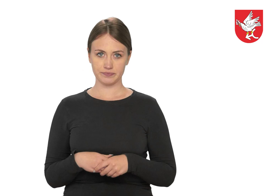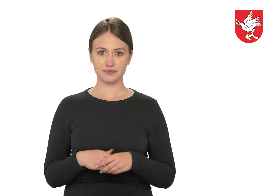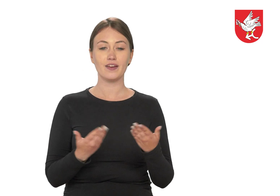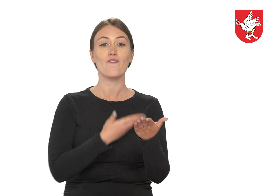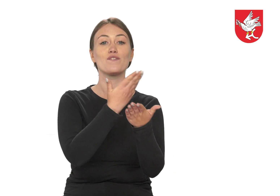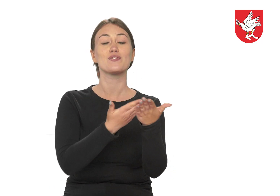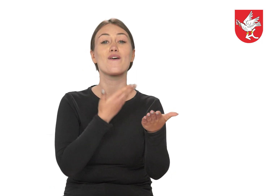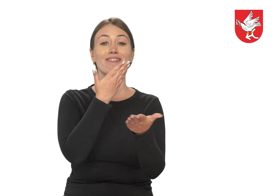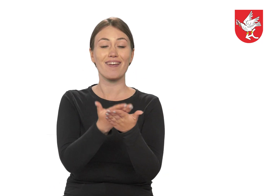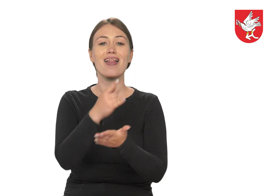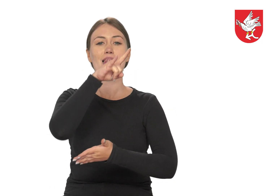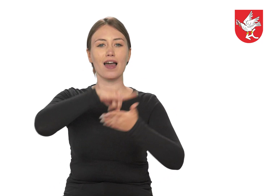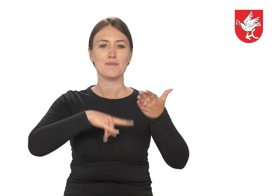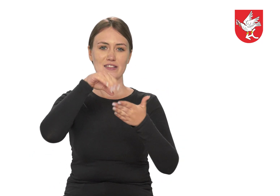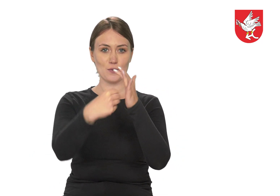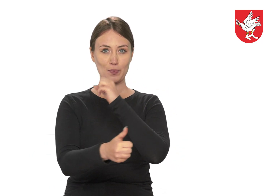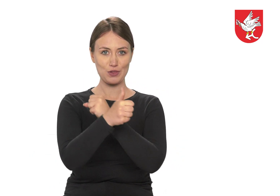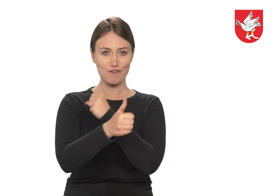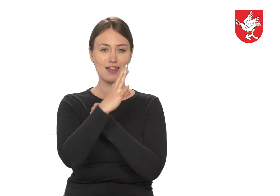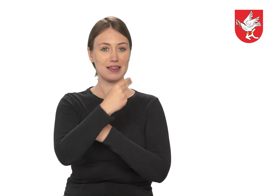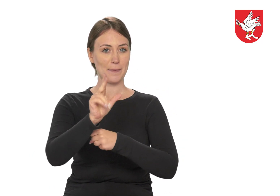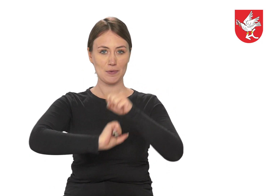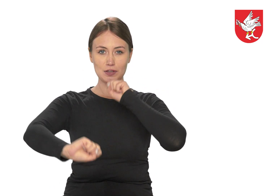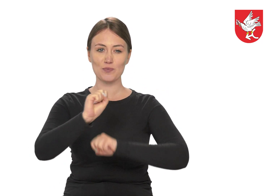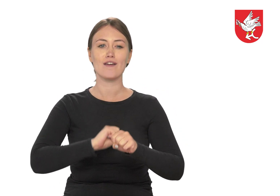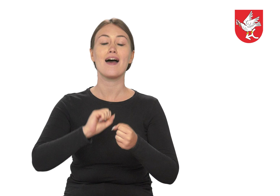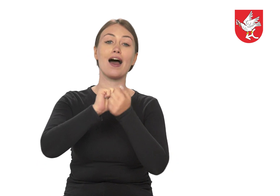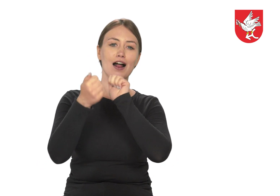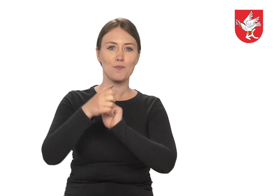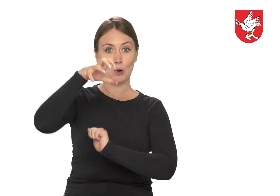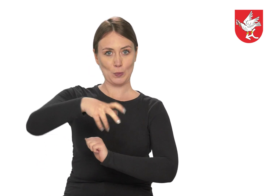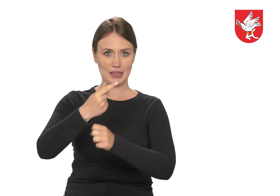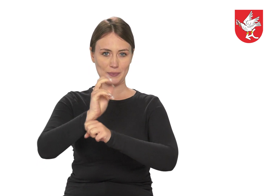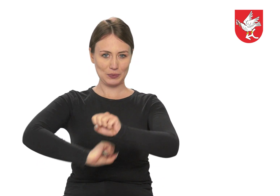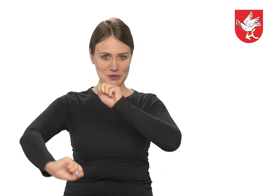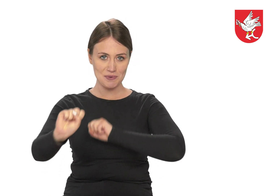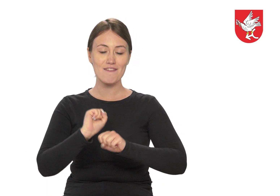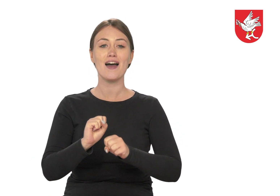wnioski na legitymacje dokumentujące niepełnosprawność lub stopień niepełnosprawności